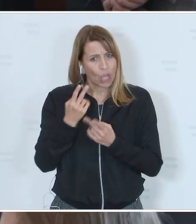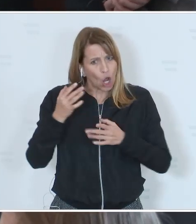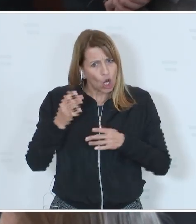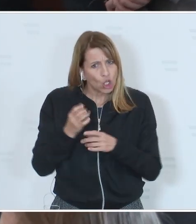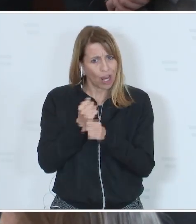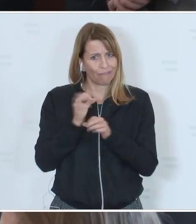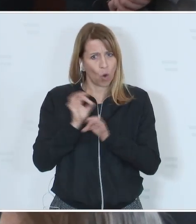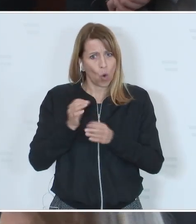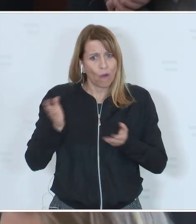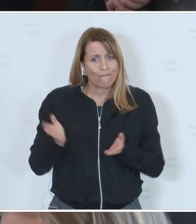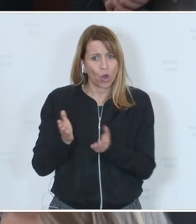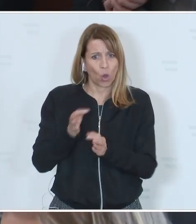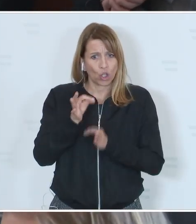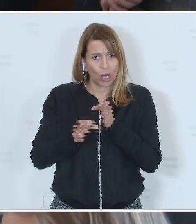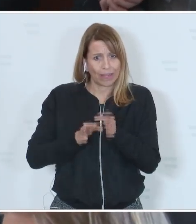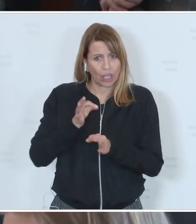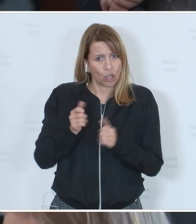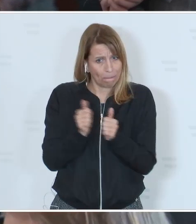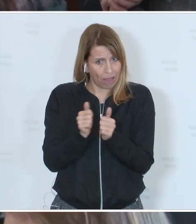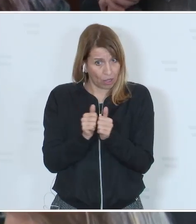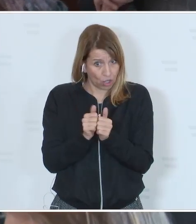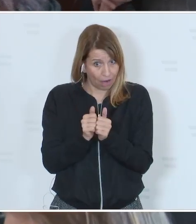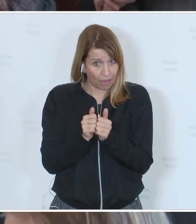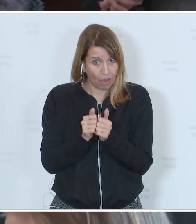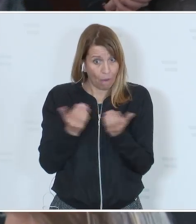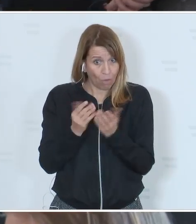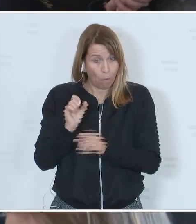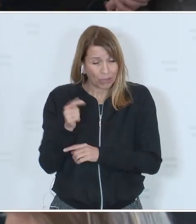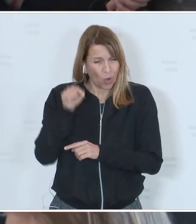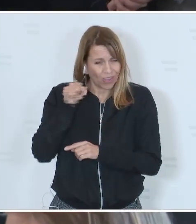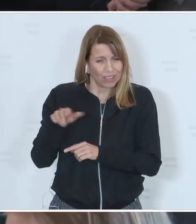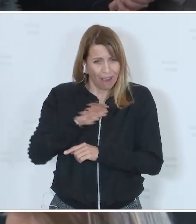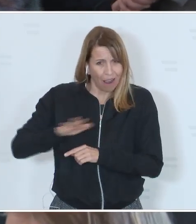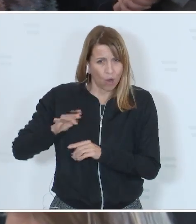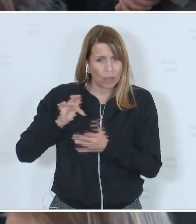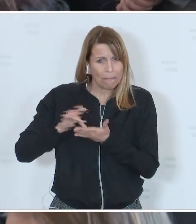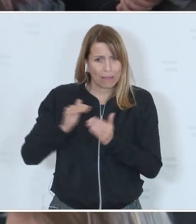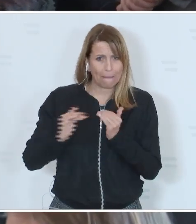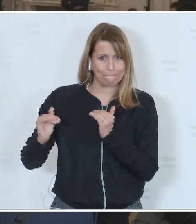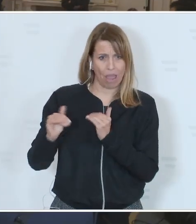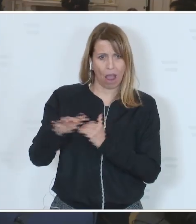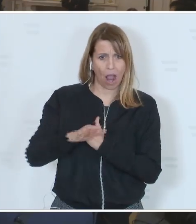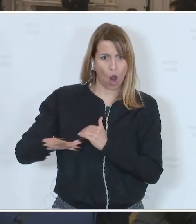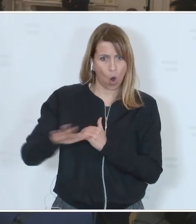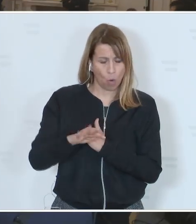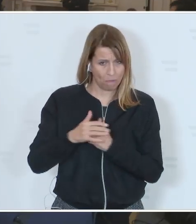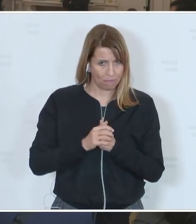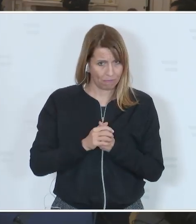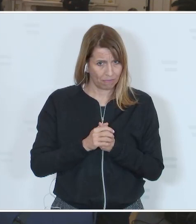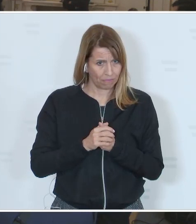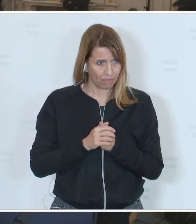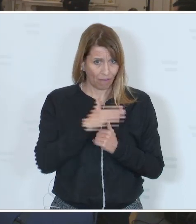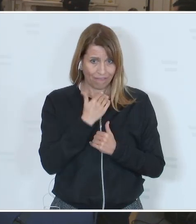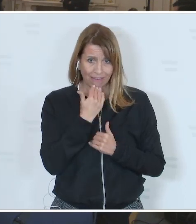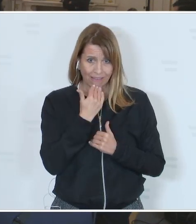strategischer Partnerschaften vor allem im Mittelmeerraum? Herzlichen Dank für die Antwort.